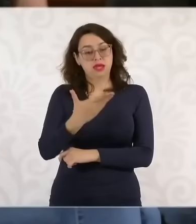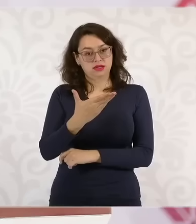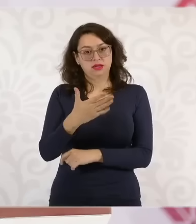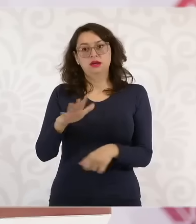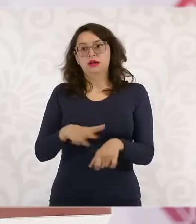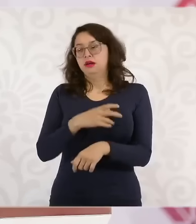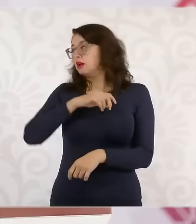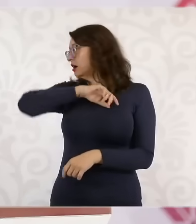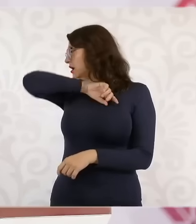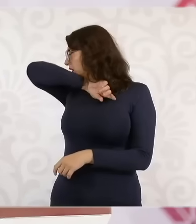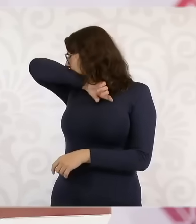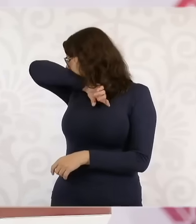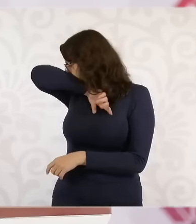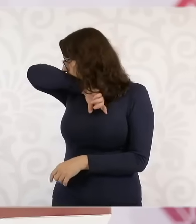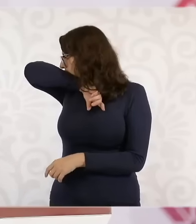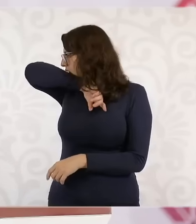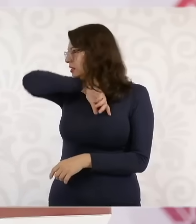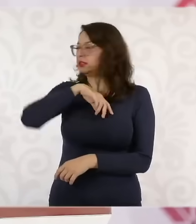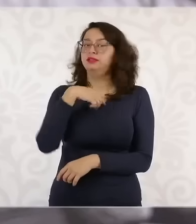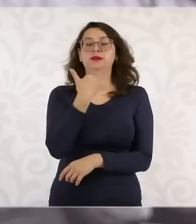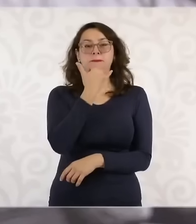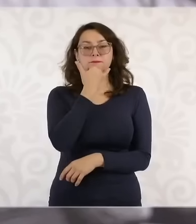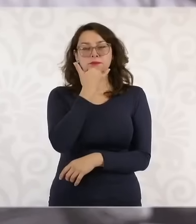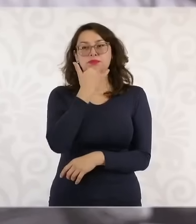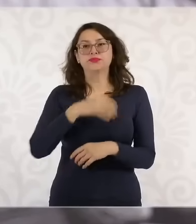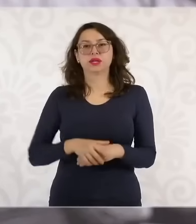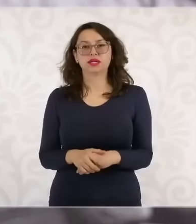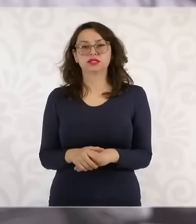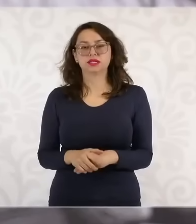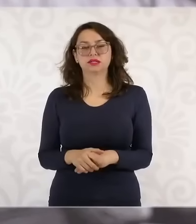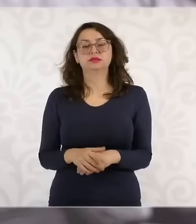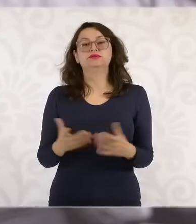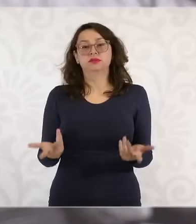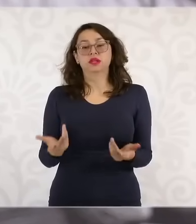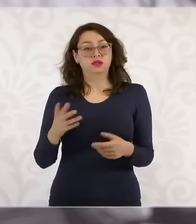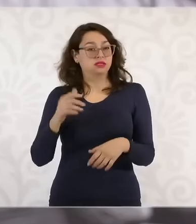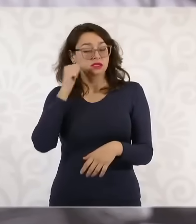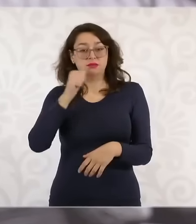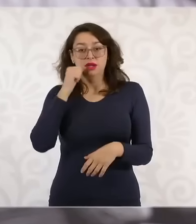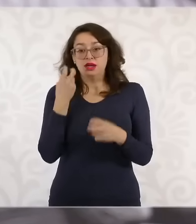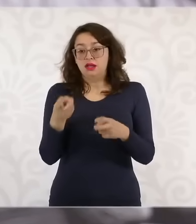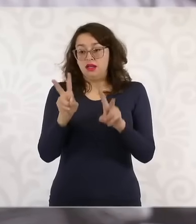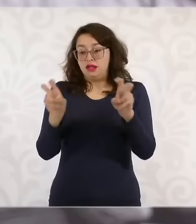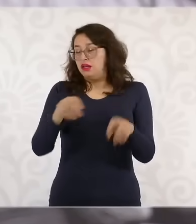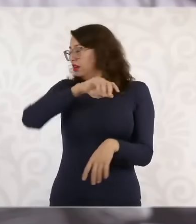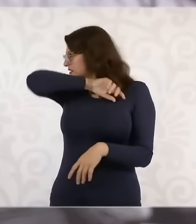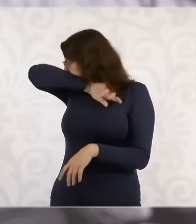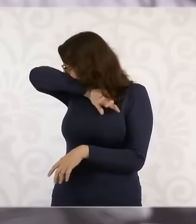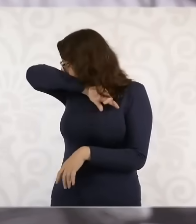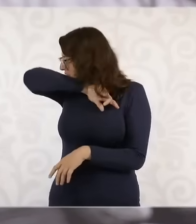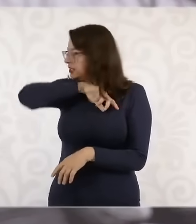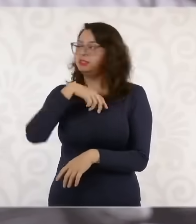auditorías externas que sepan eh los mexicanos, las mexicanas, que tenemos una certeza en sus